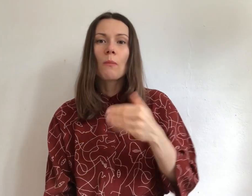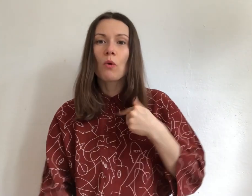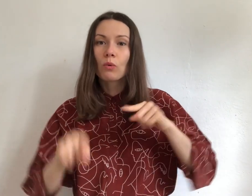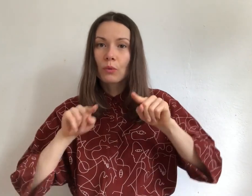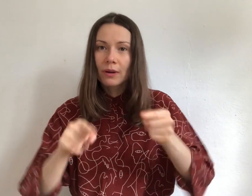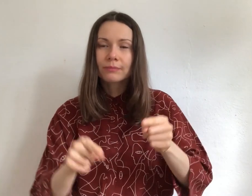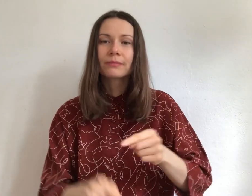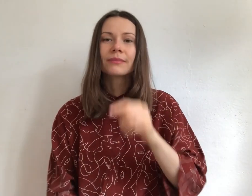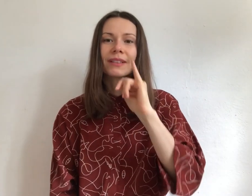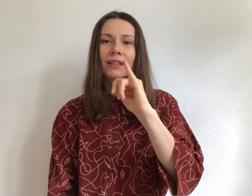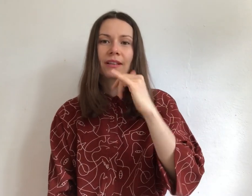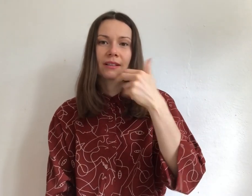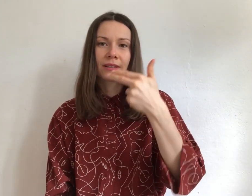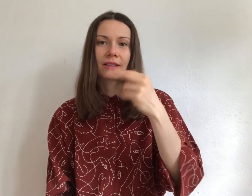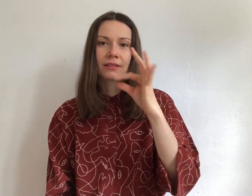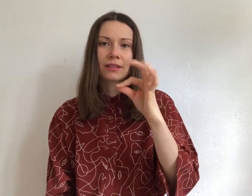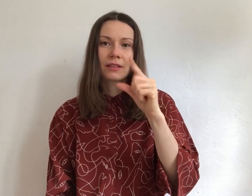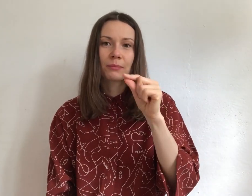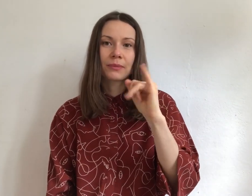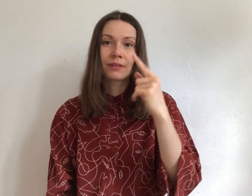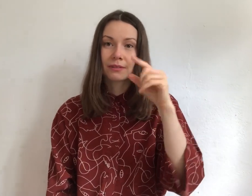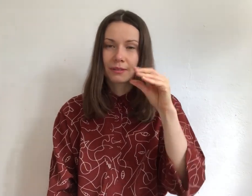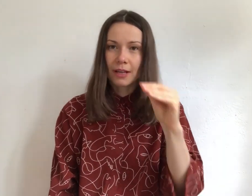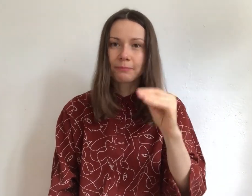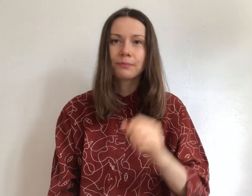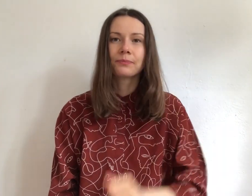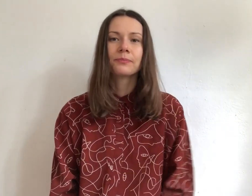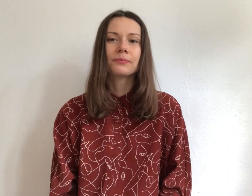zorganizowanych przez nieformalną organizację Inspide.